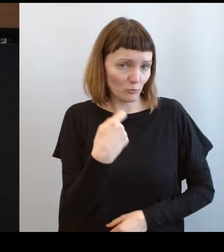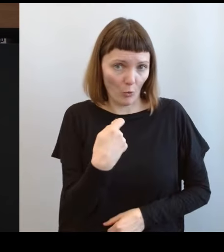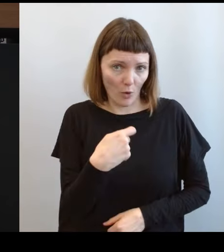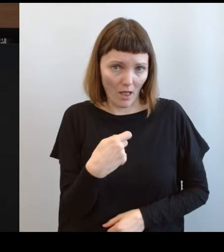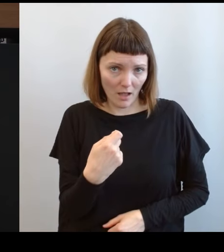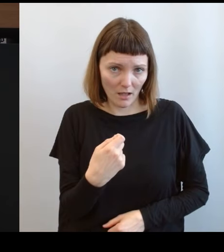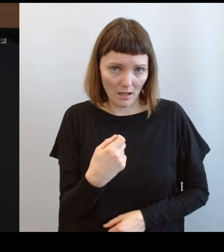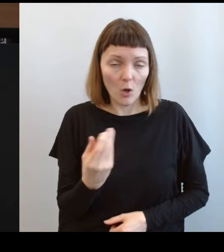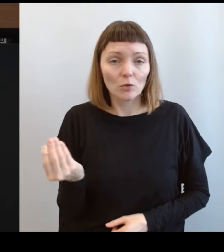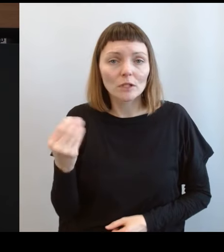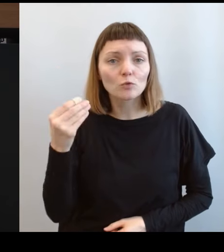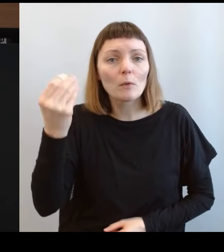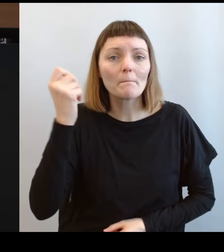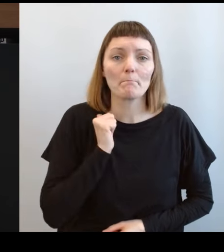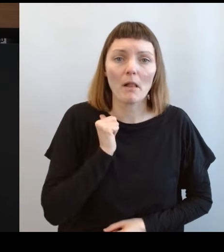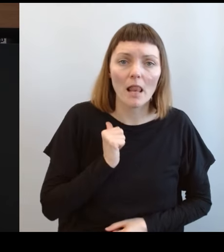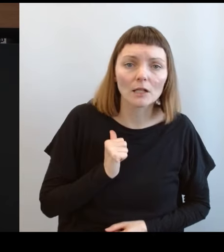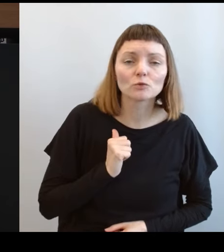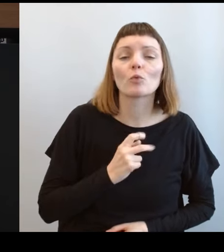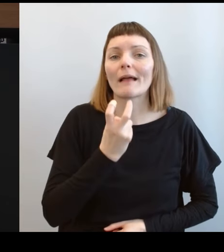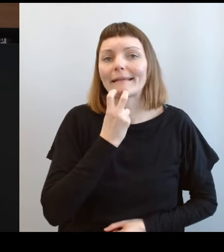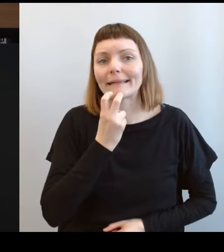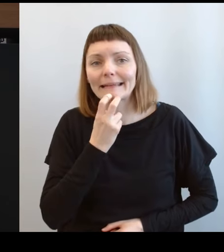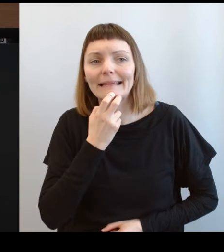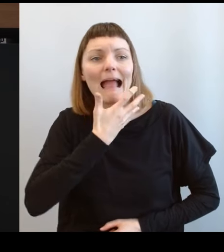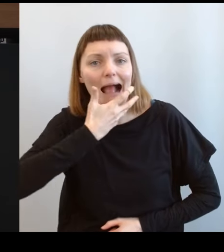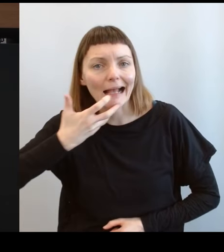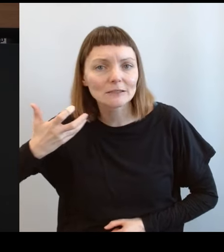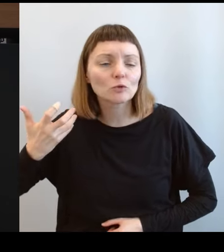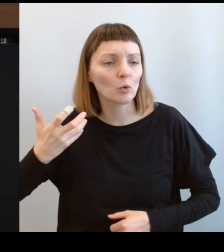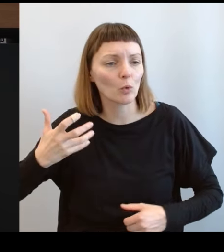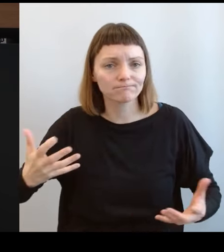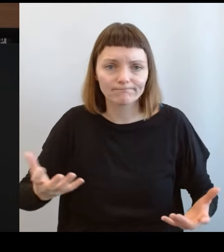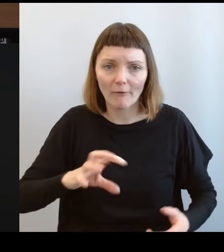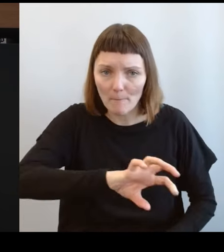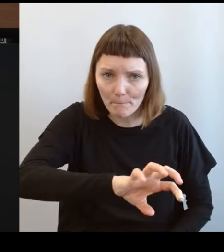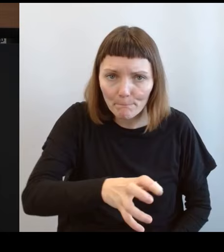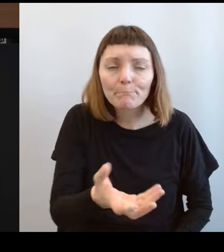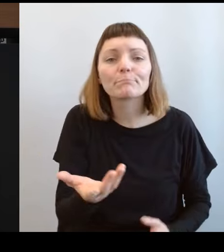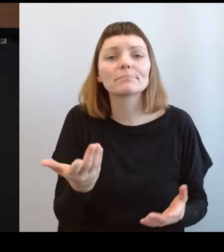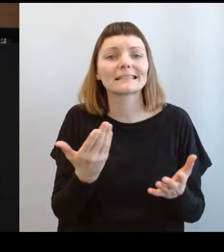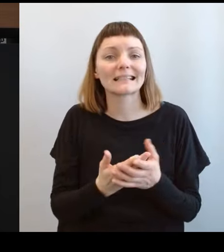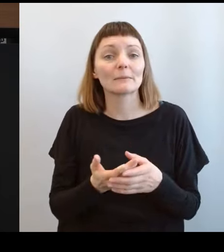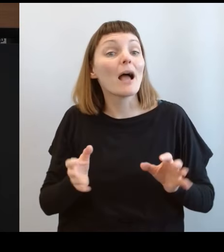und Heizungskosten geführt und Verbesserungen sind auch nicht in Sicht. Die Inflation lag im Jahr 2023 mit